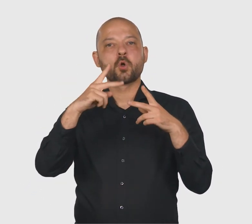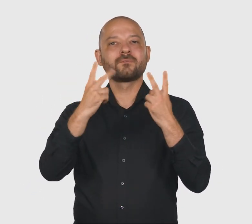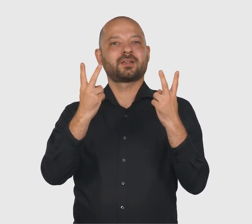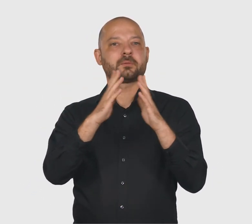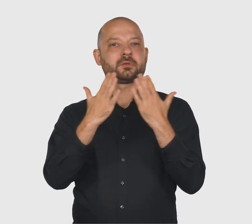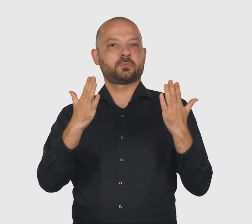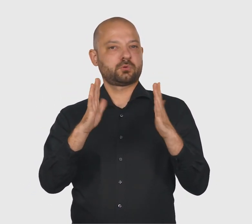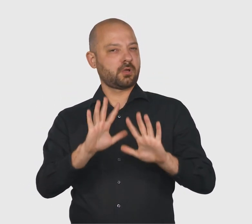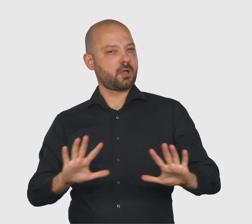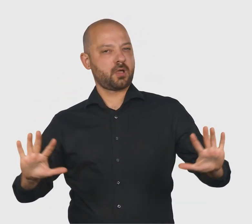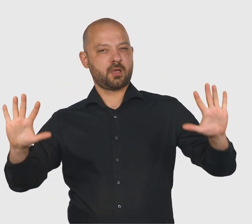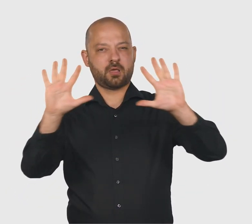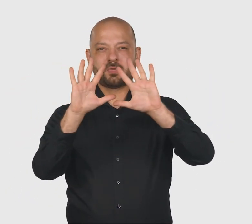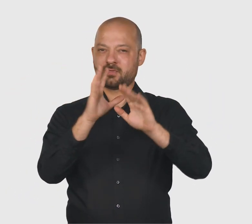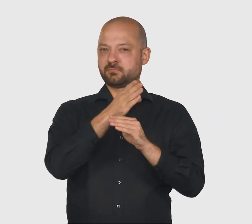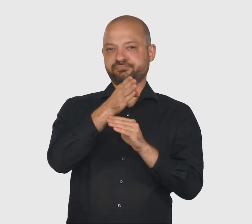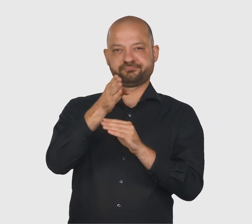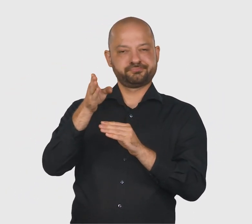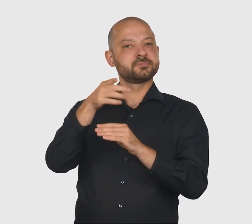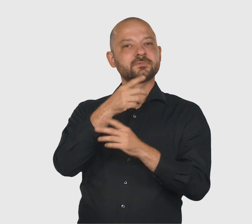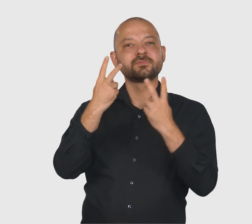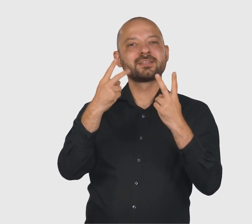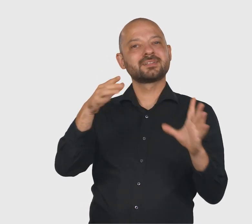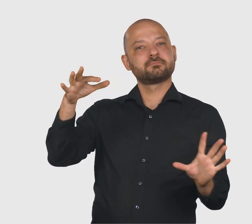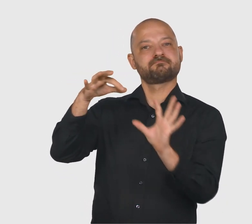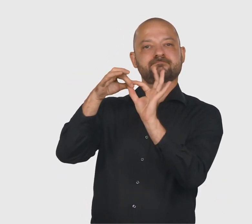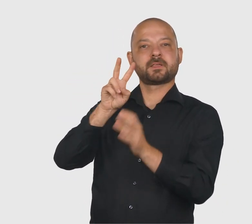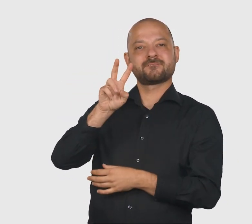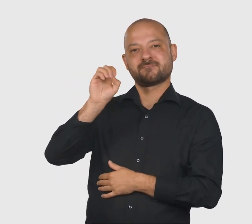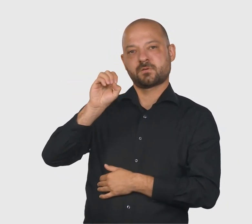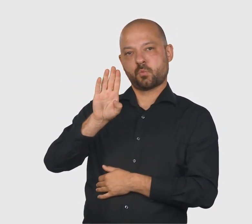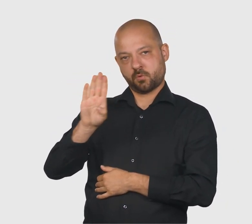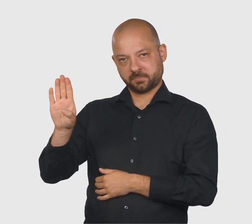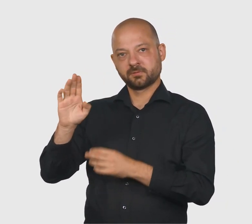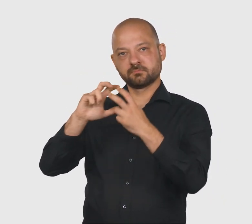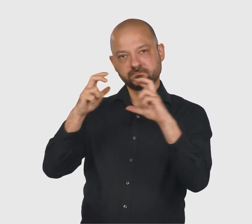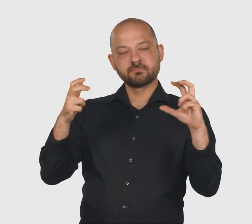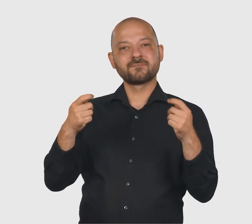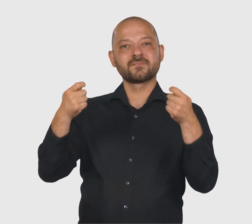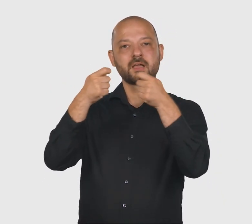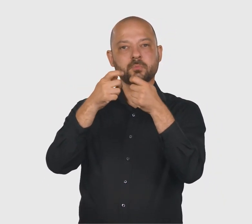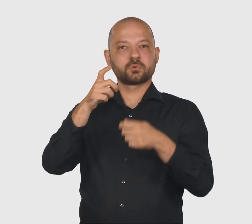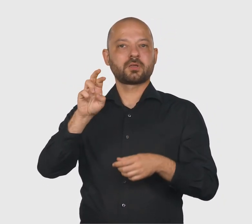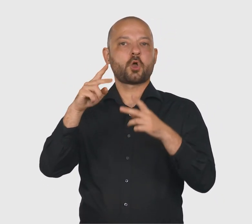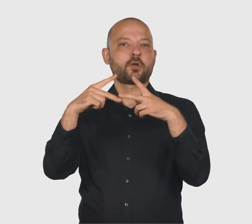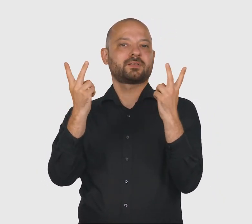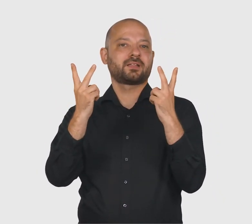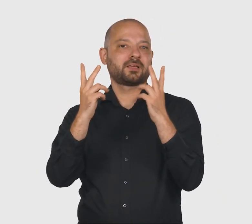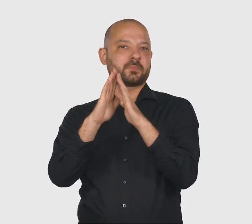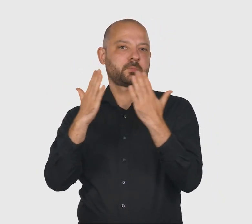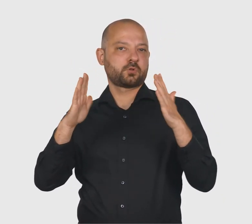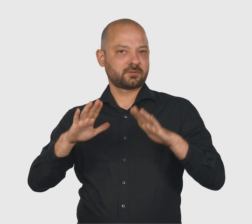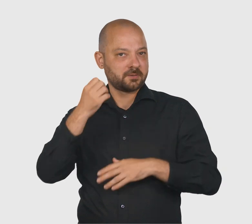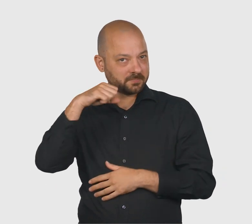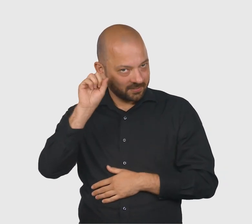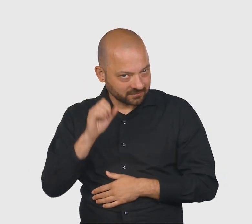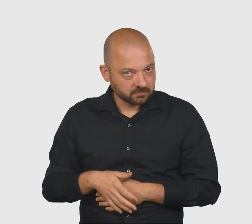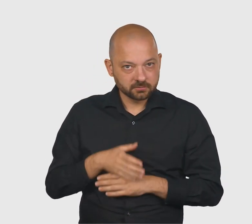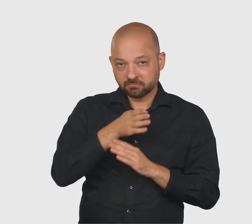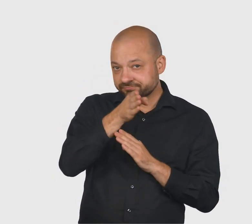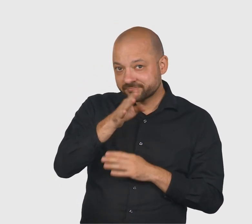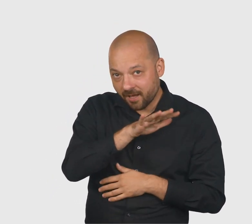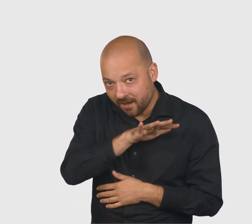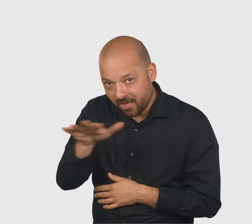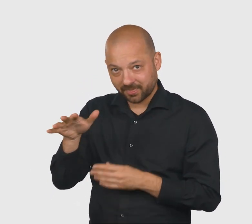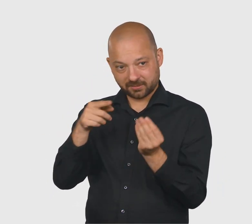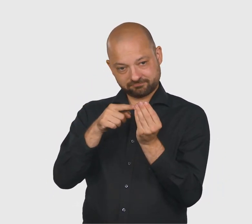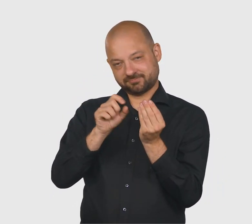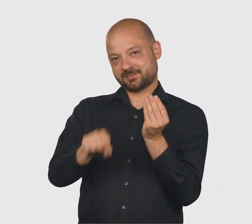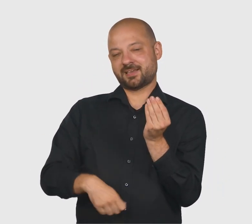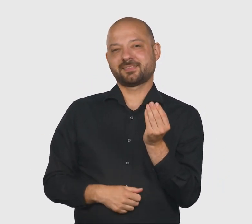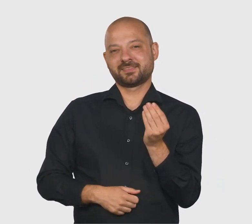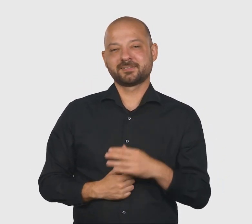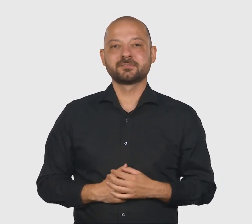im Verbund der Öffentlichen Bibliotheken Berlins (VÖBB).